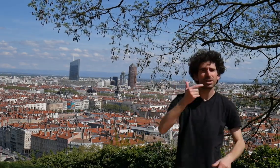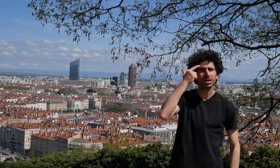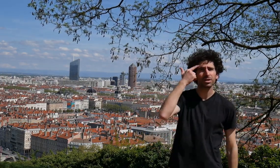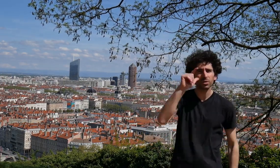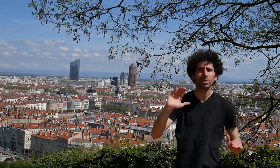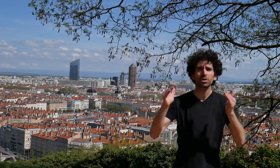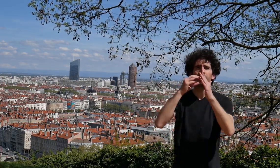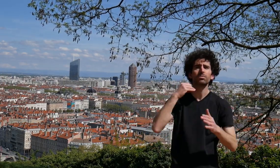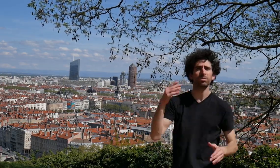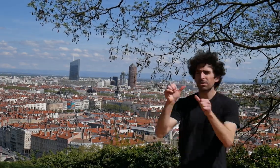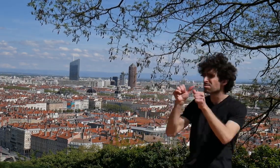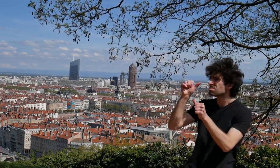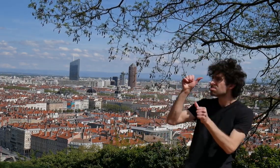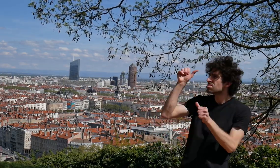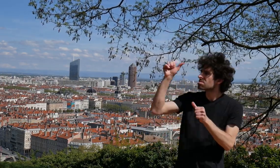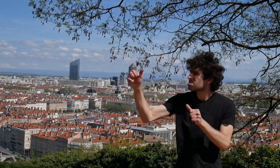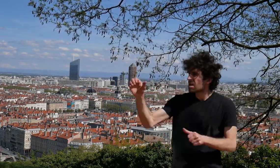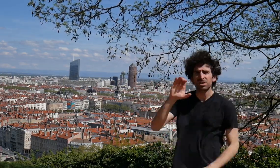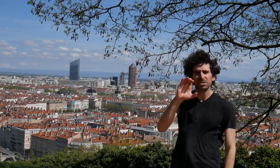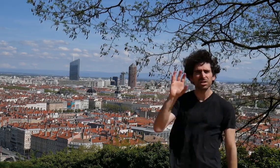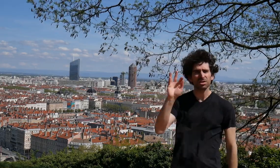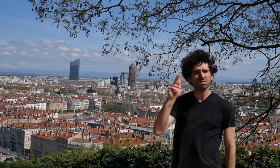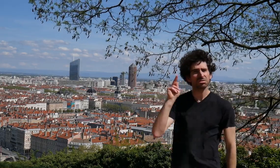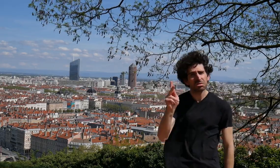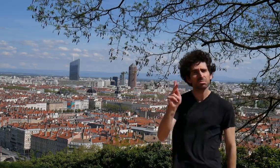entre Lyon et le Mont-Blanc, la distance est de 150 km.